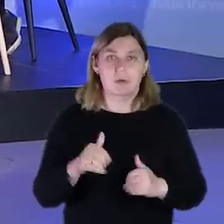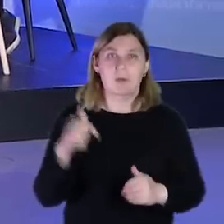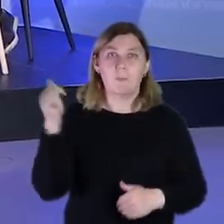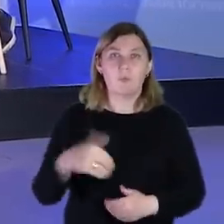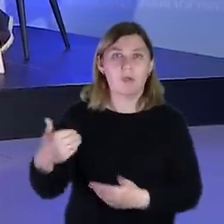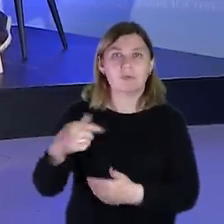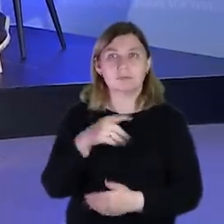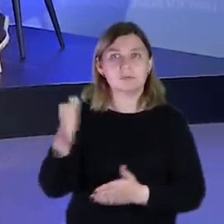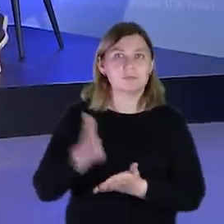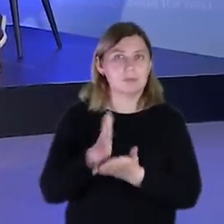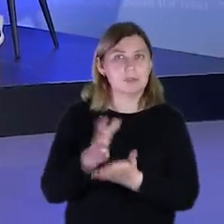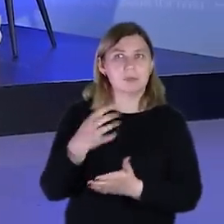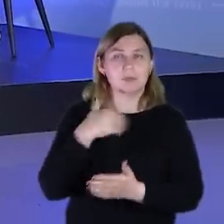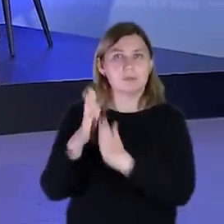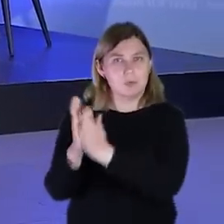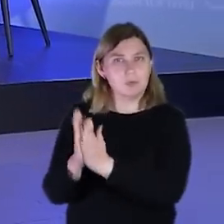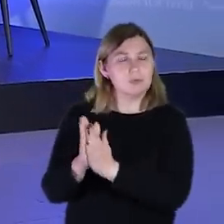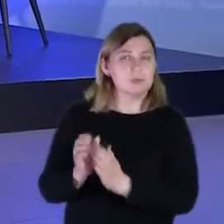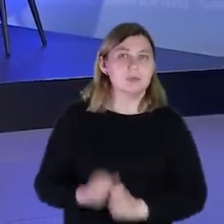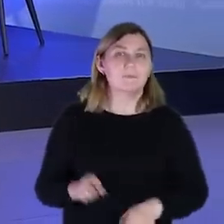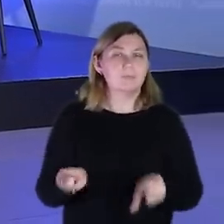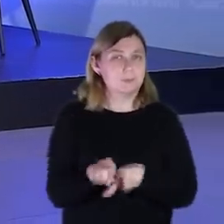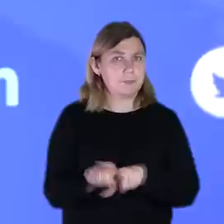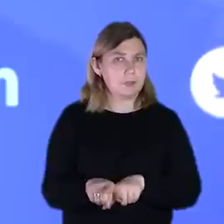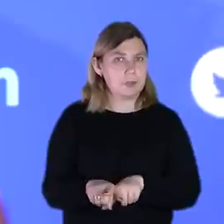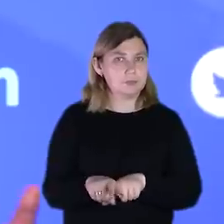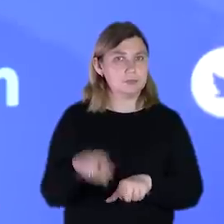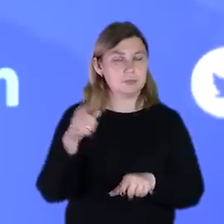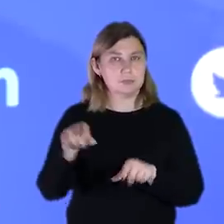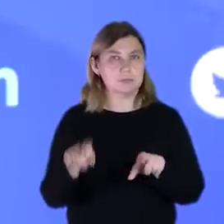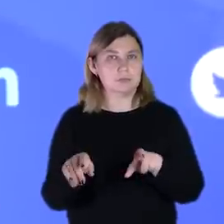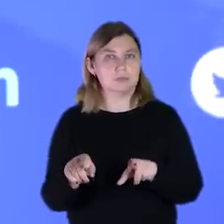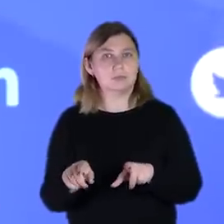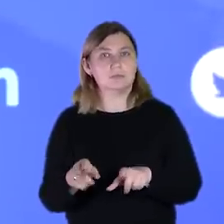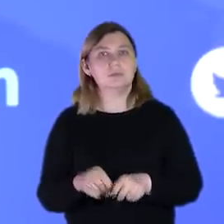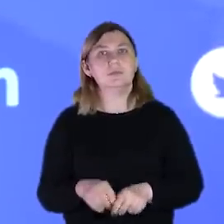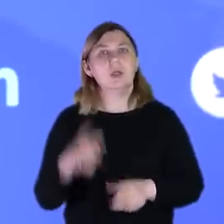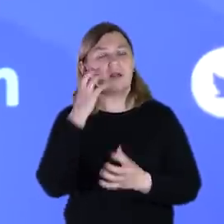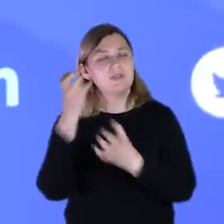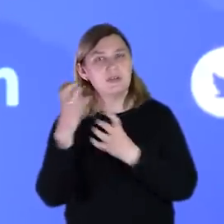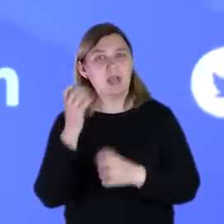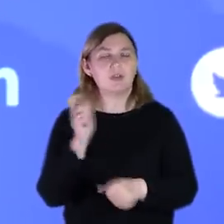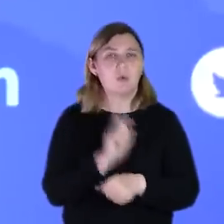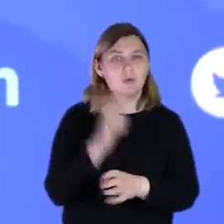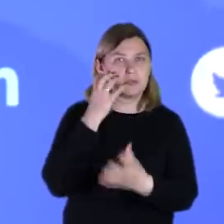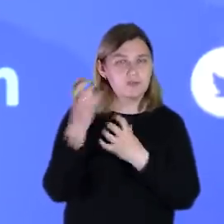pomocy i wiedzy fachowej skorzystać. Również odesłał do wywiadu i kontrwywiadu